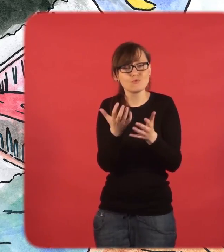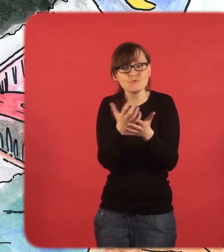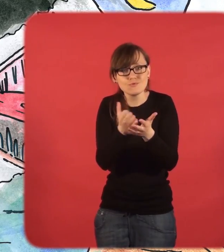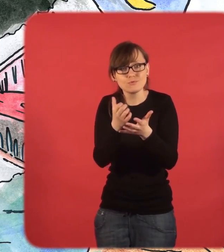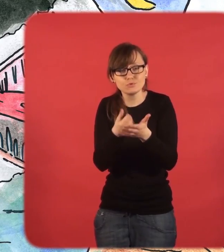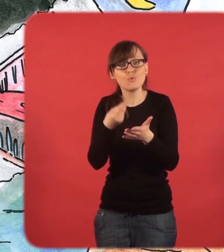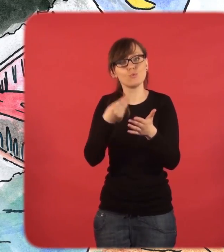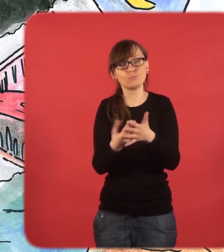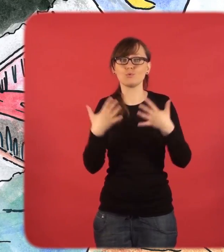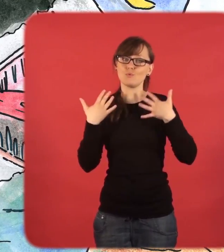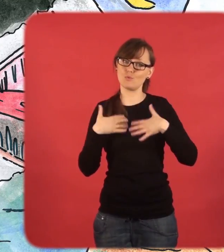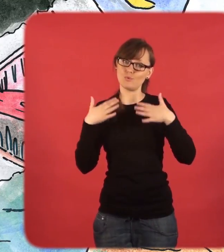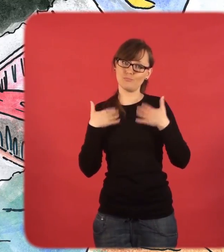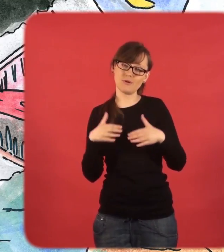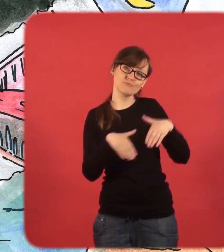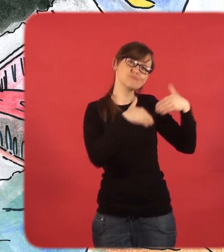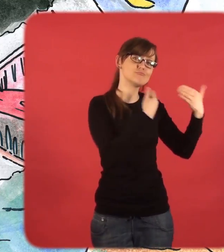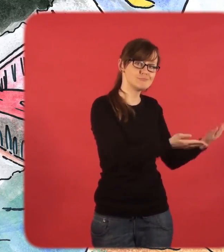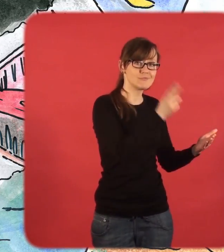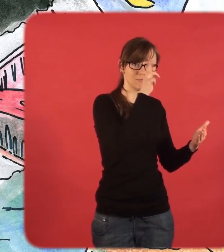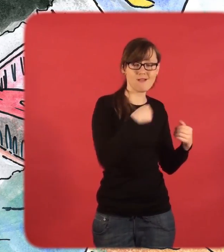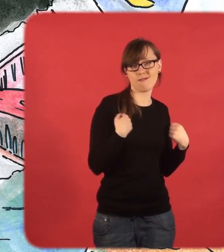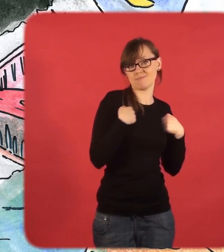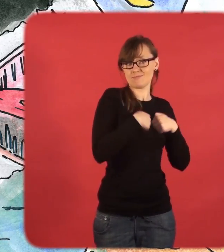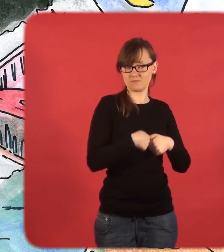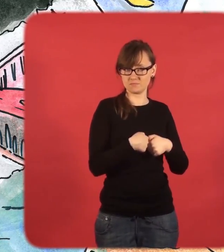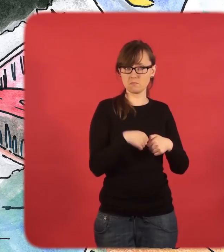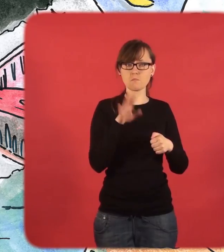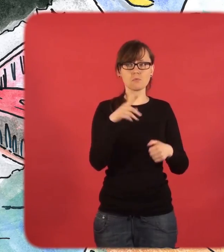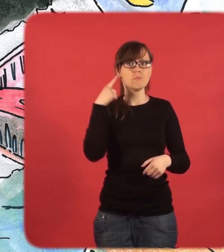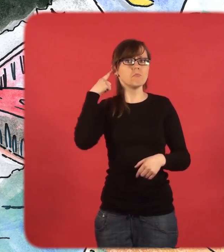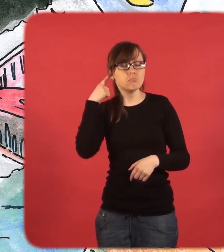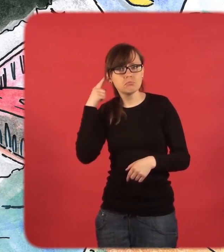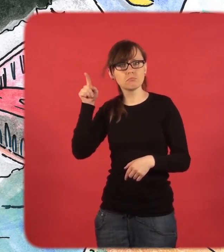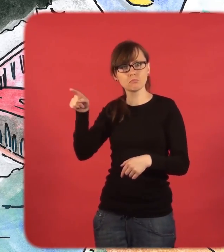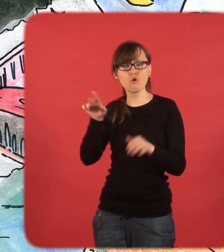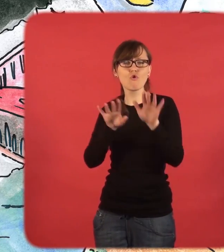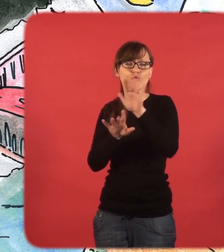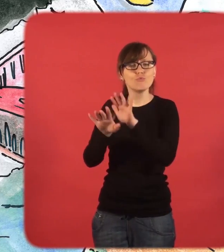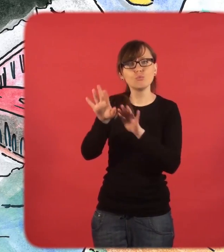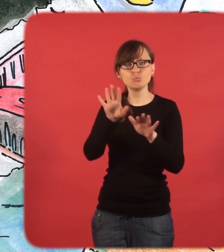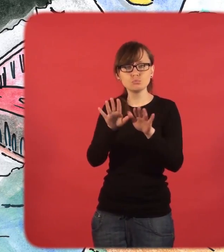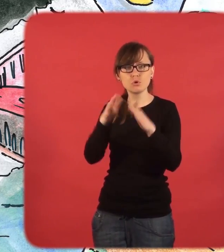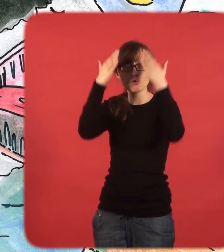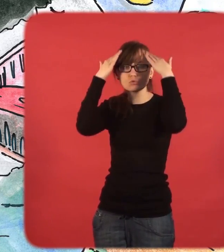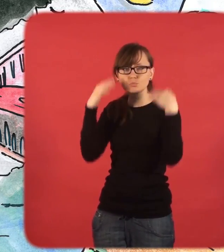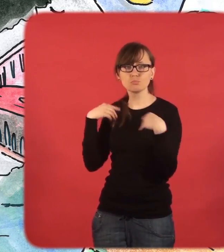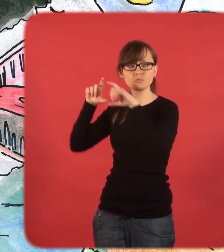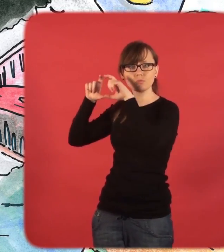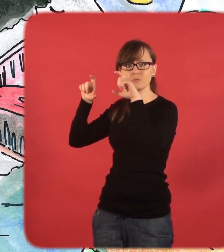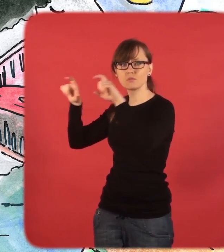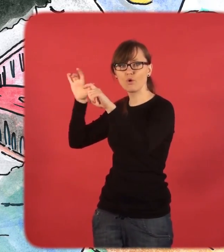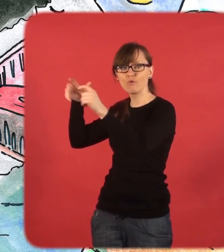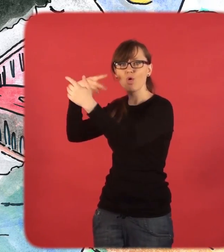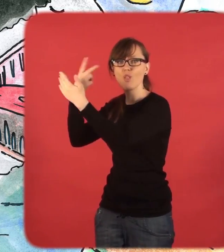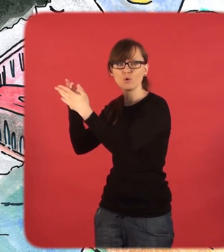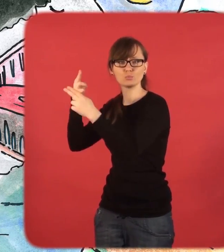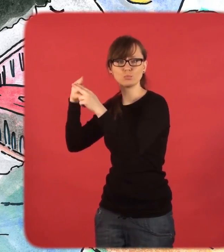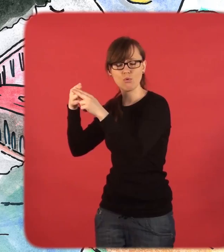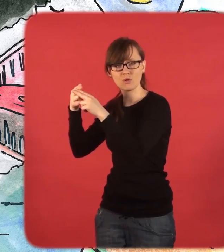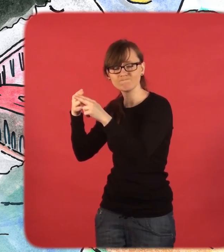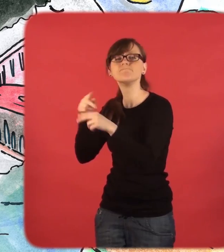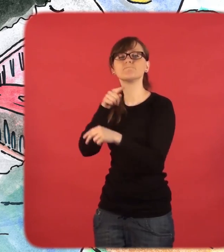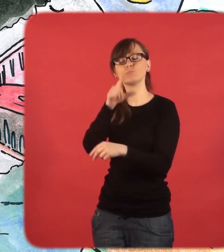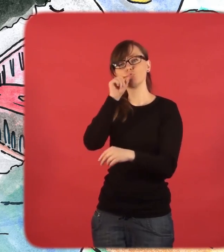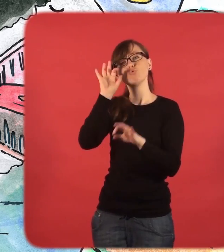Chciał też kupić sobie nowe ubranie, ale dowiedział się, że Wróżka jest bardzo chora i leży w szpitalu.